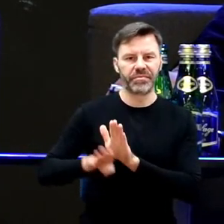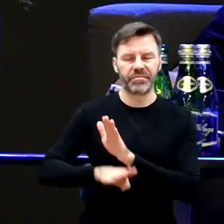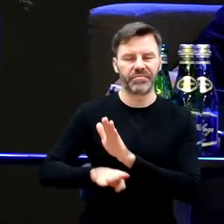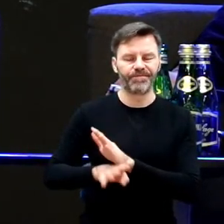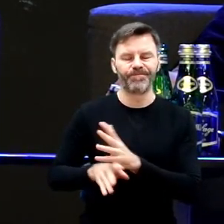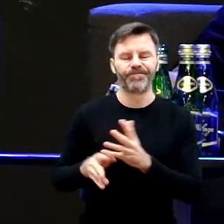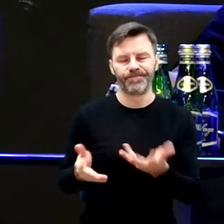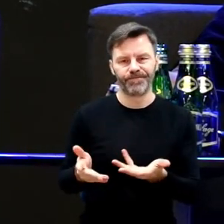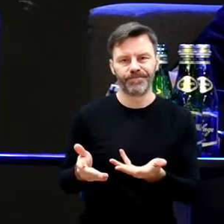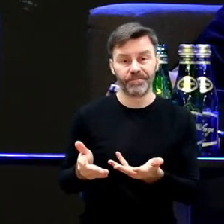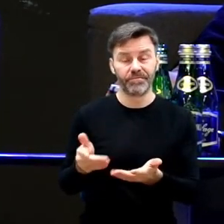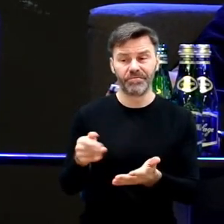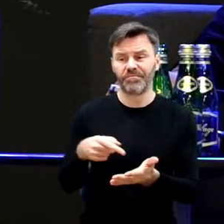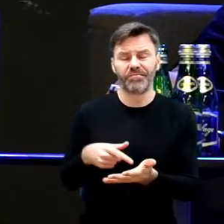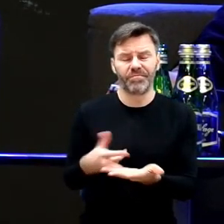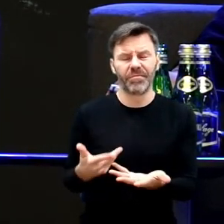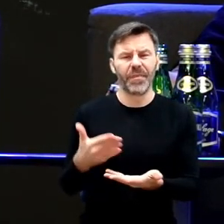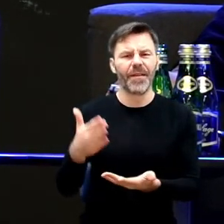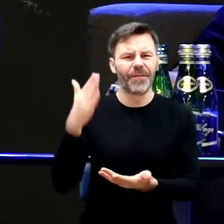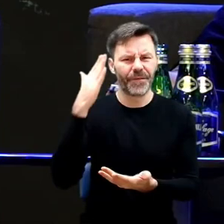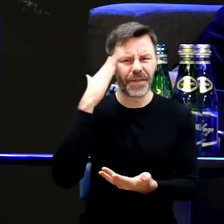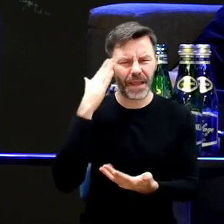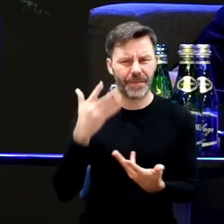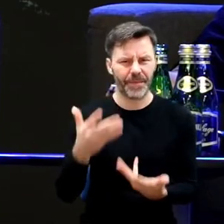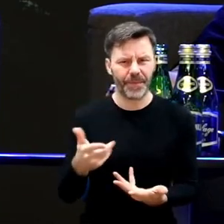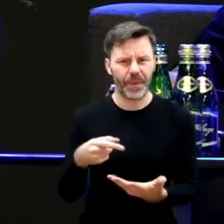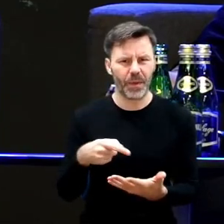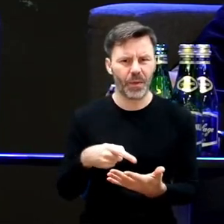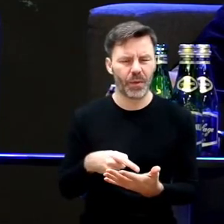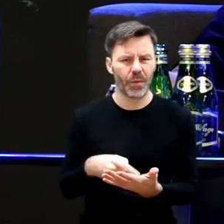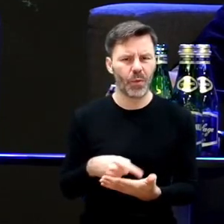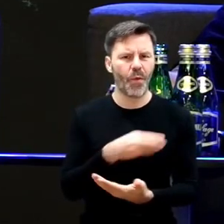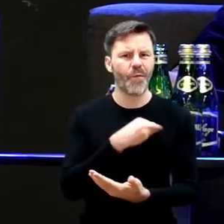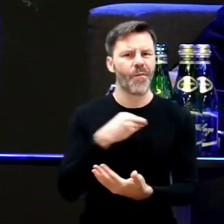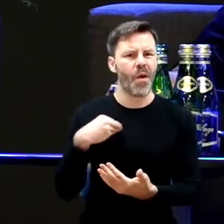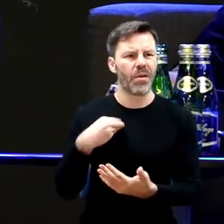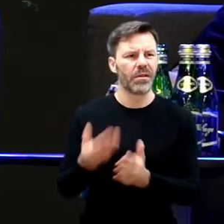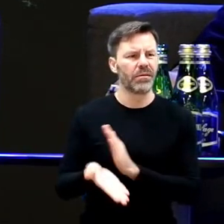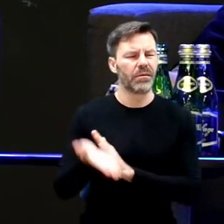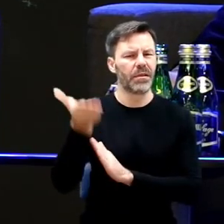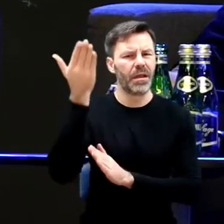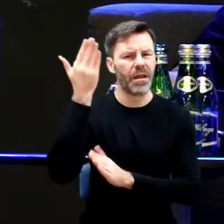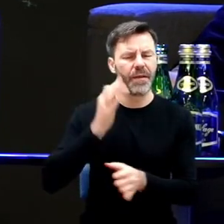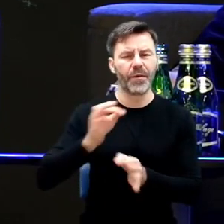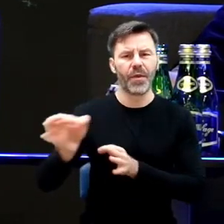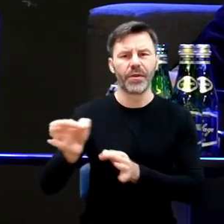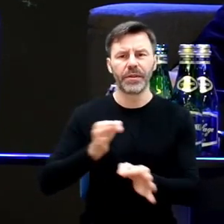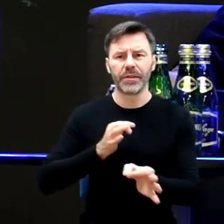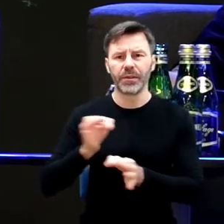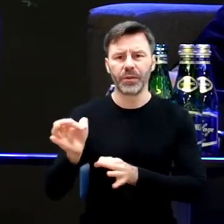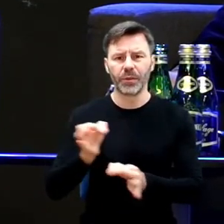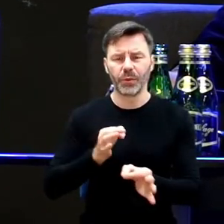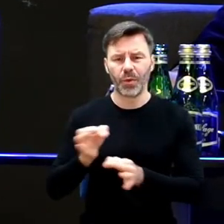ma bardzo głęboką historię, niedoboru mieszkaniowego,